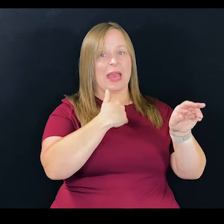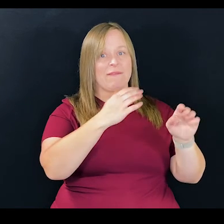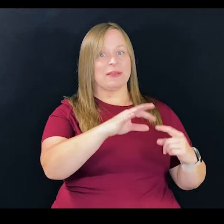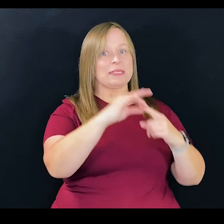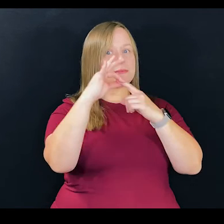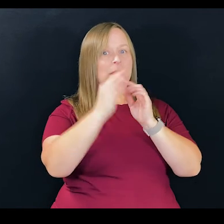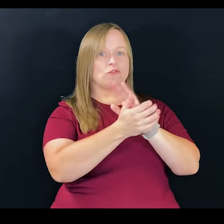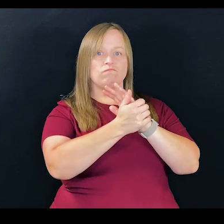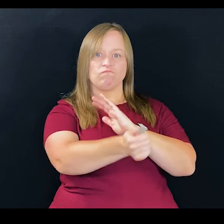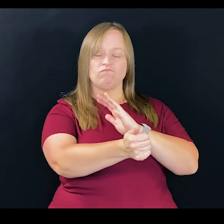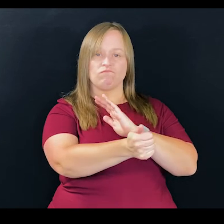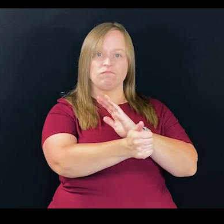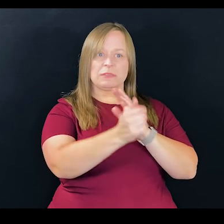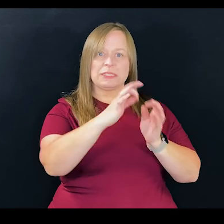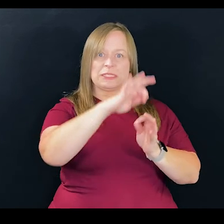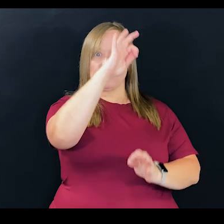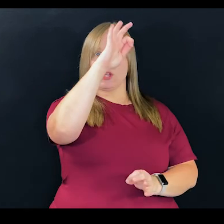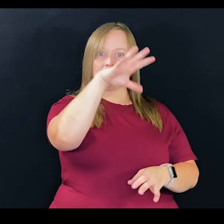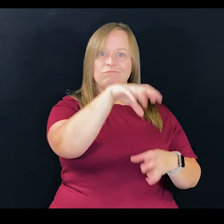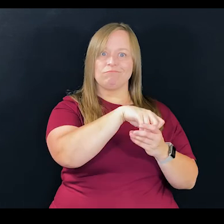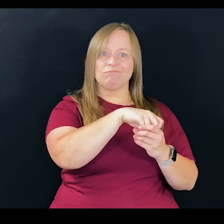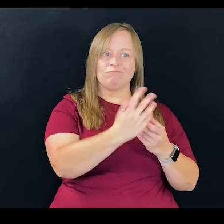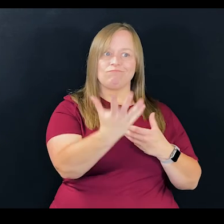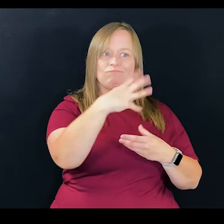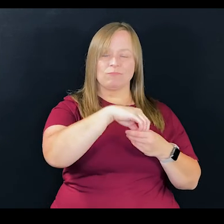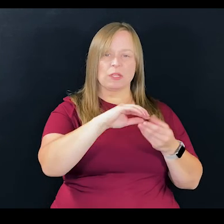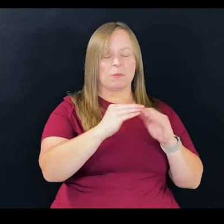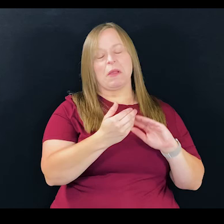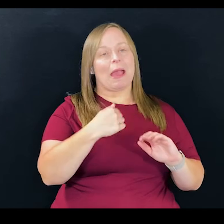como que tienen un talento, un espíritu muy especial.